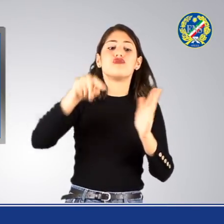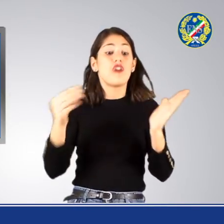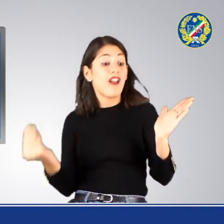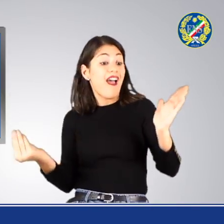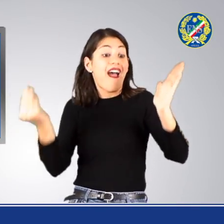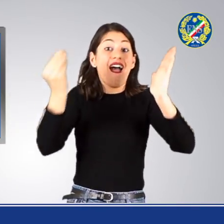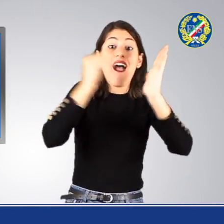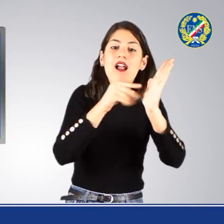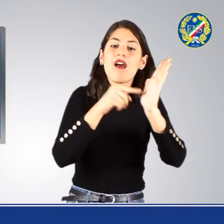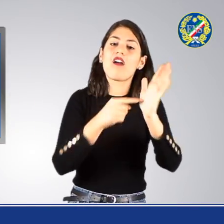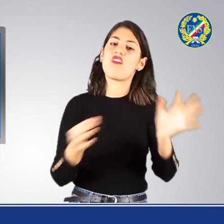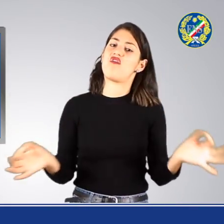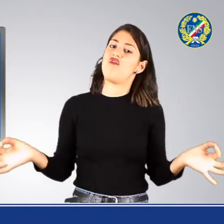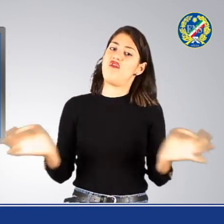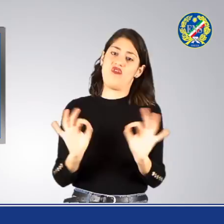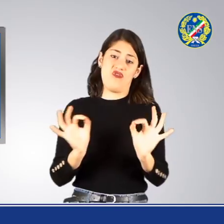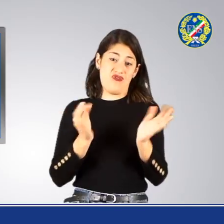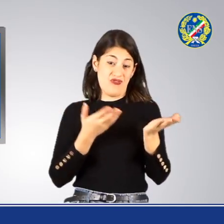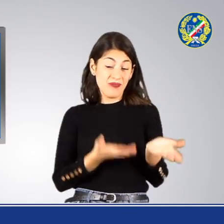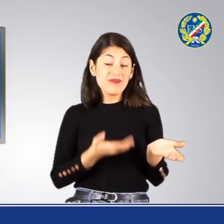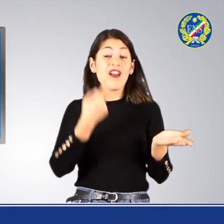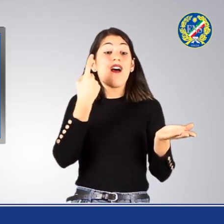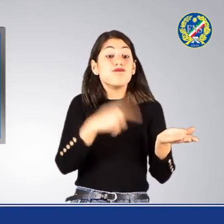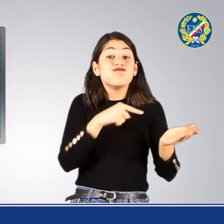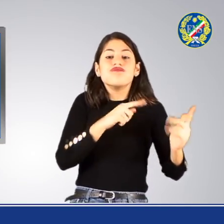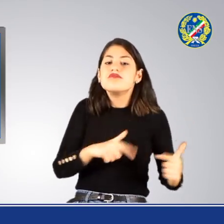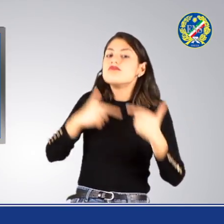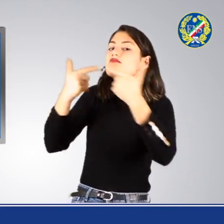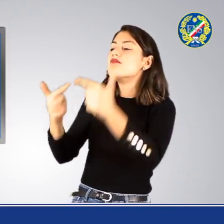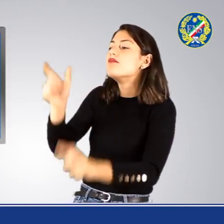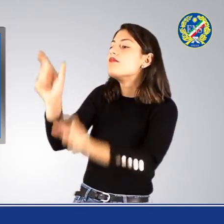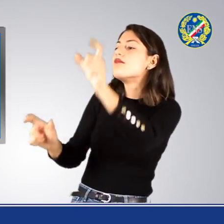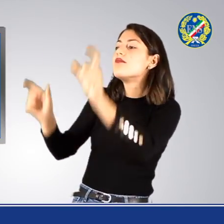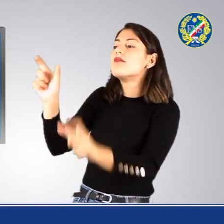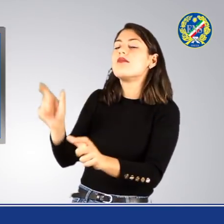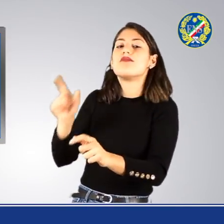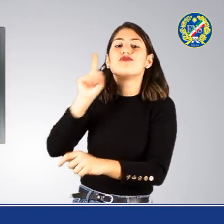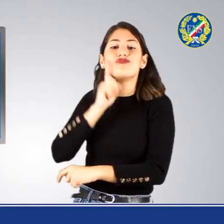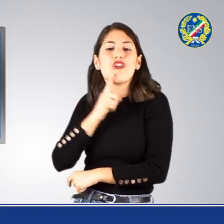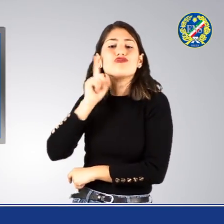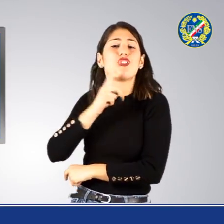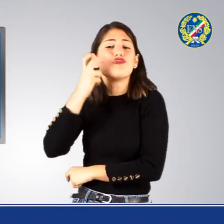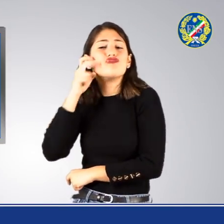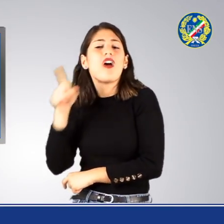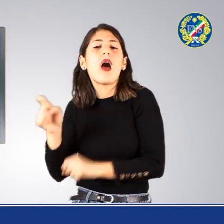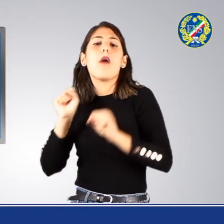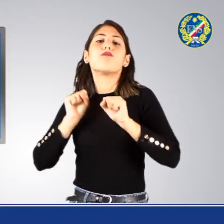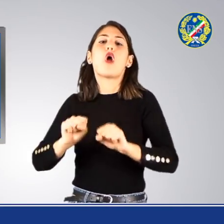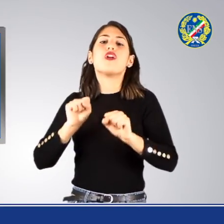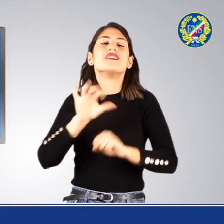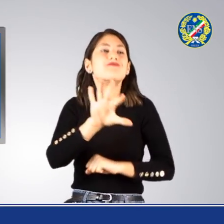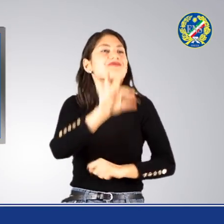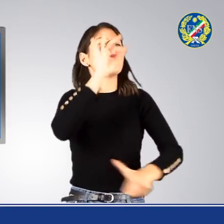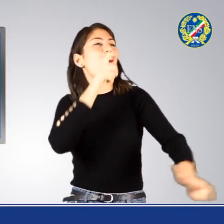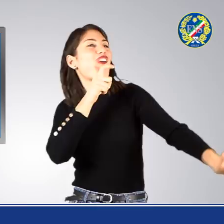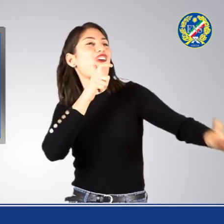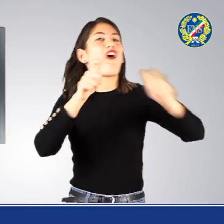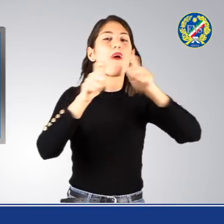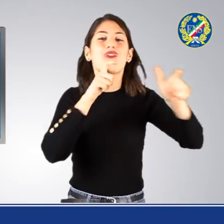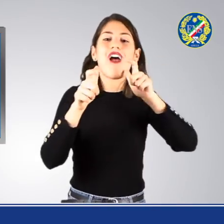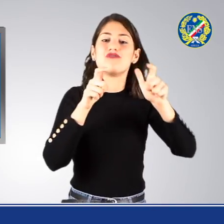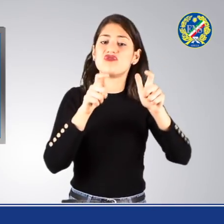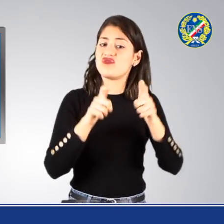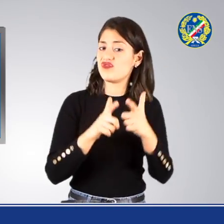una legge nazionale che riconosca la lingua dei segni italiana e quindi tuteli la libertà di scelta comuncativa